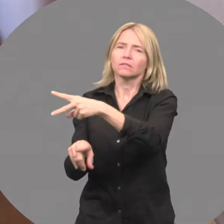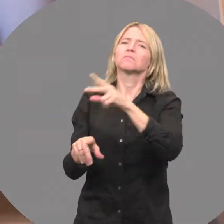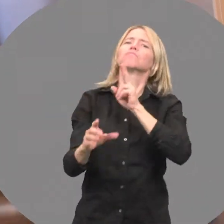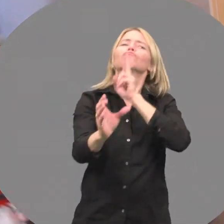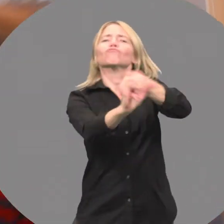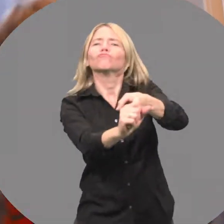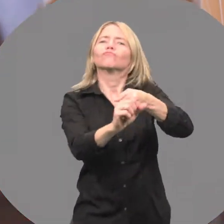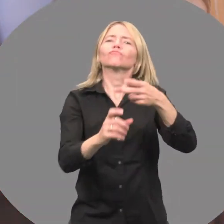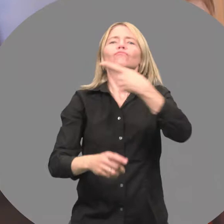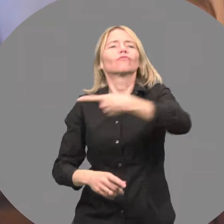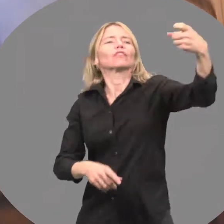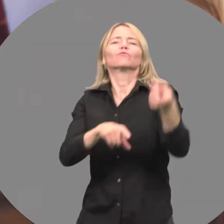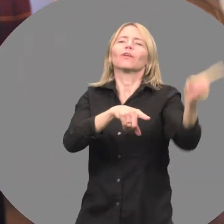Regarde toutes les belles choses pour jouer.